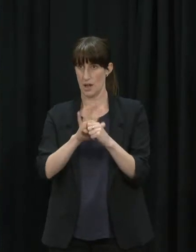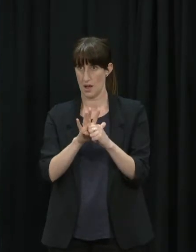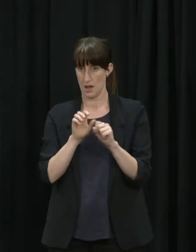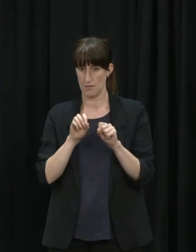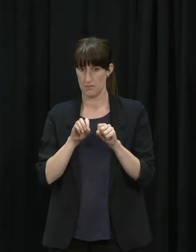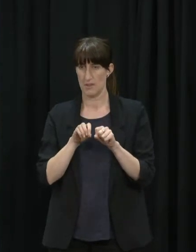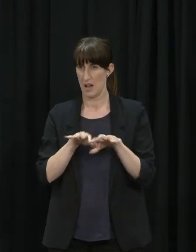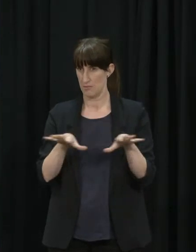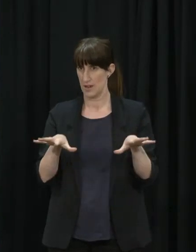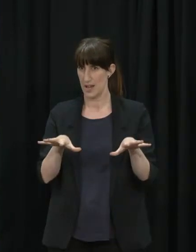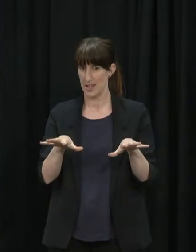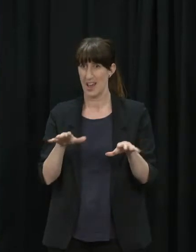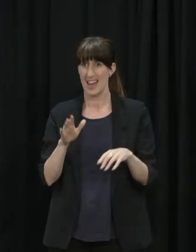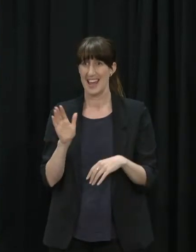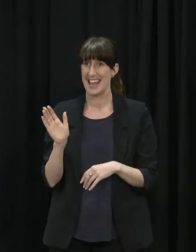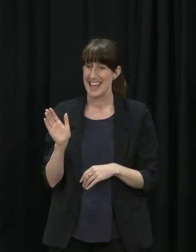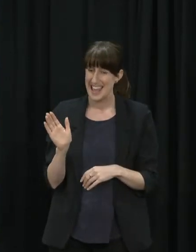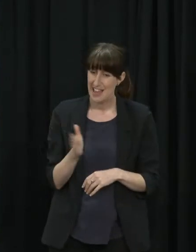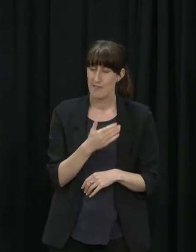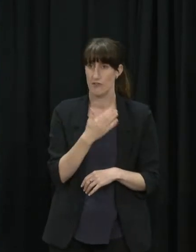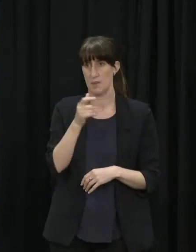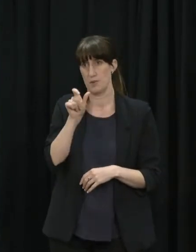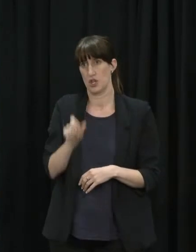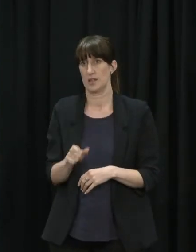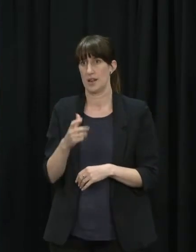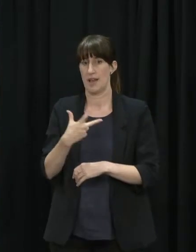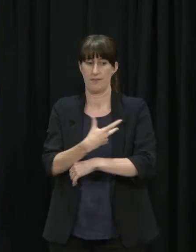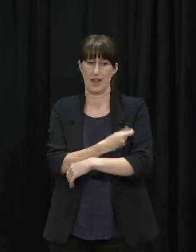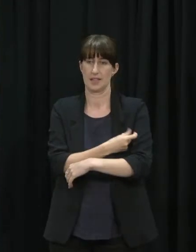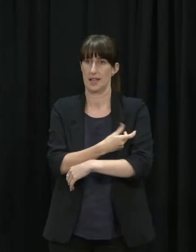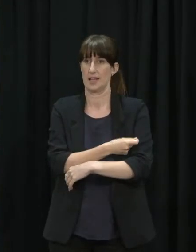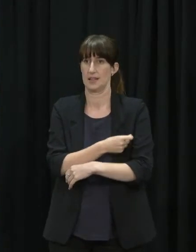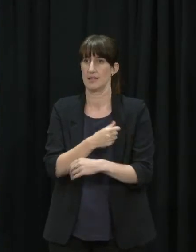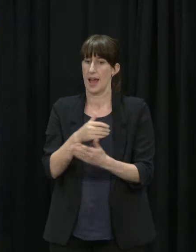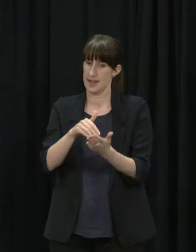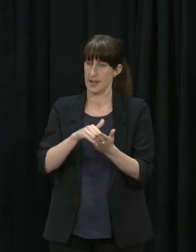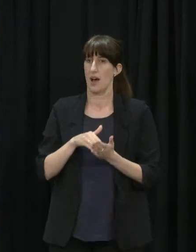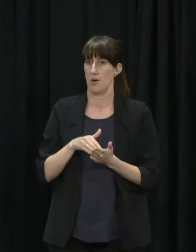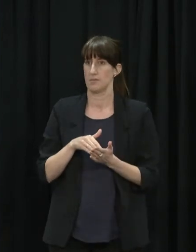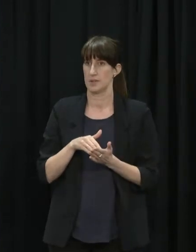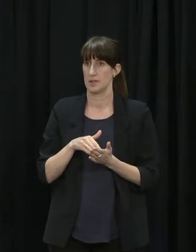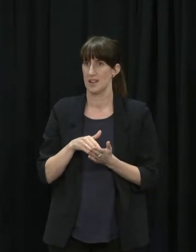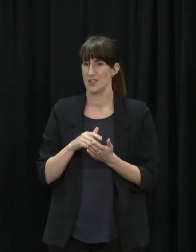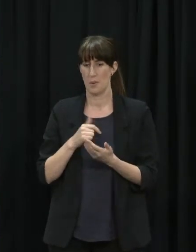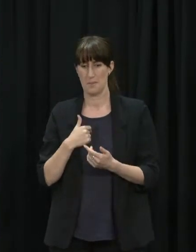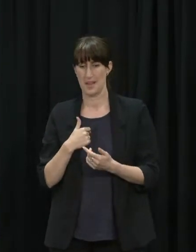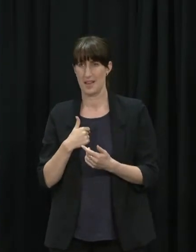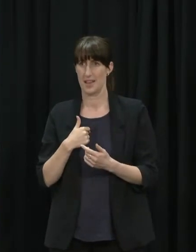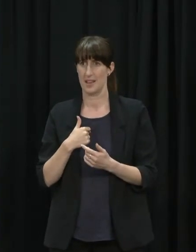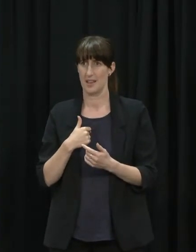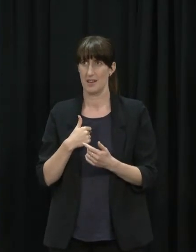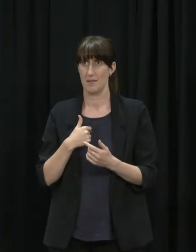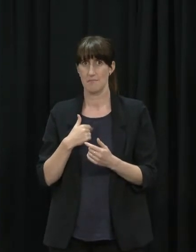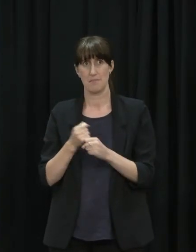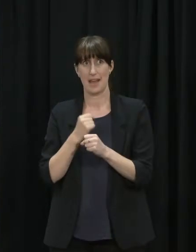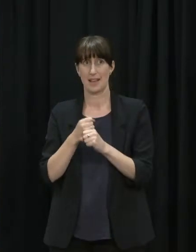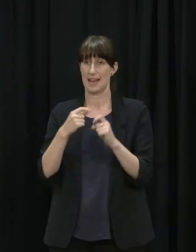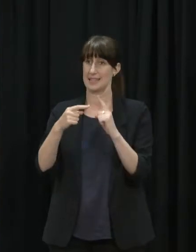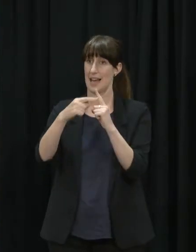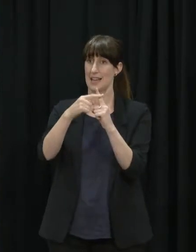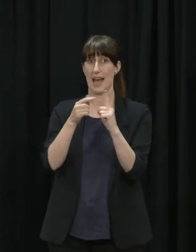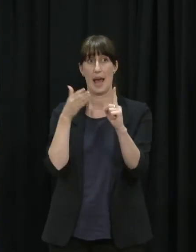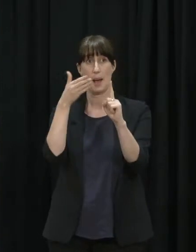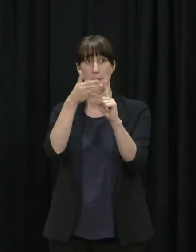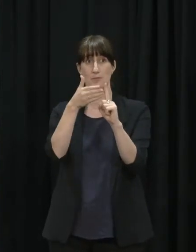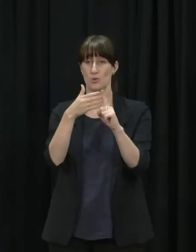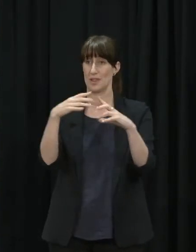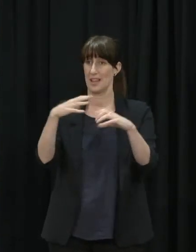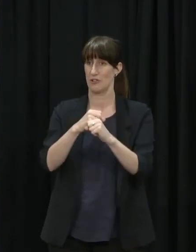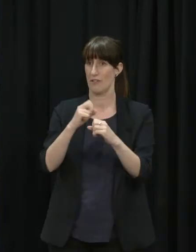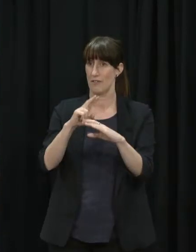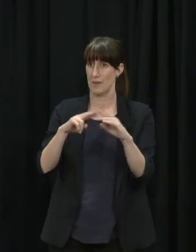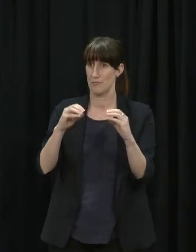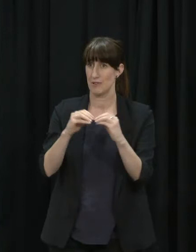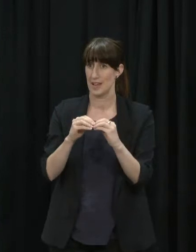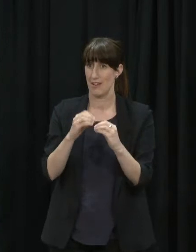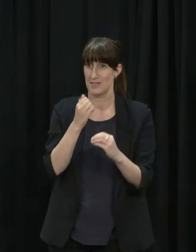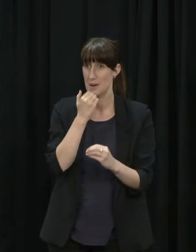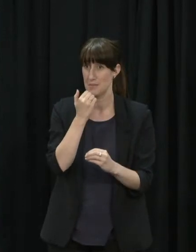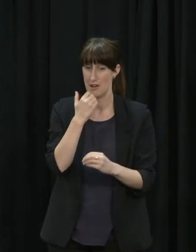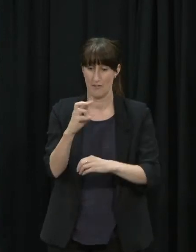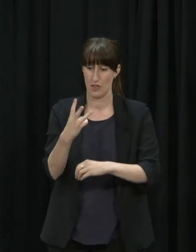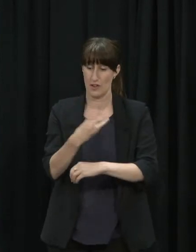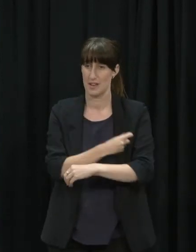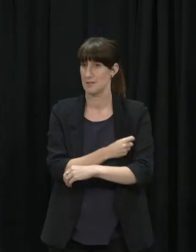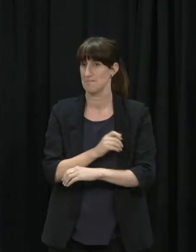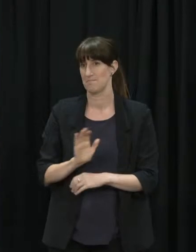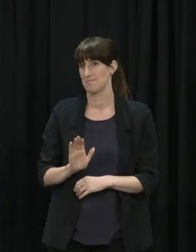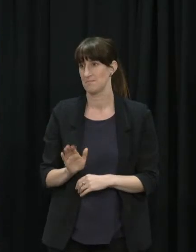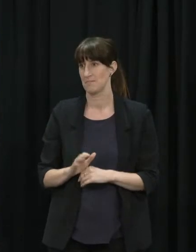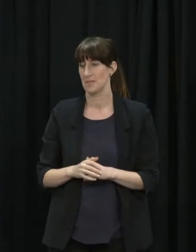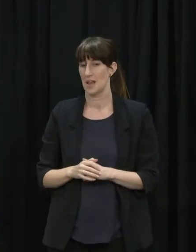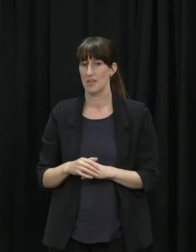ake.